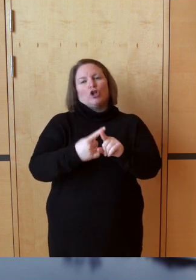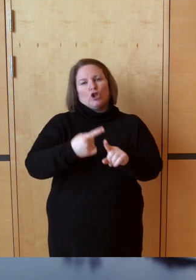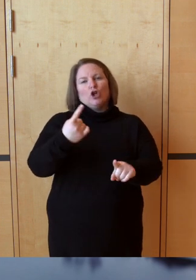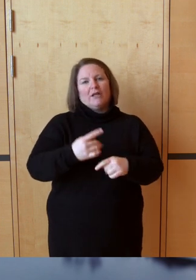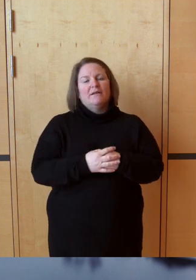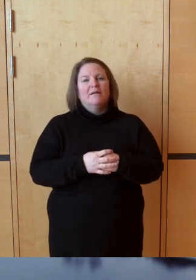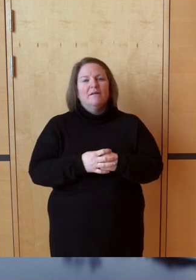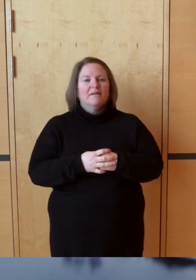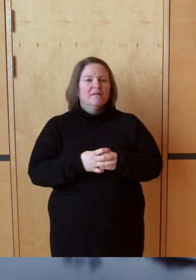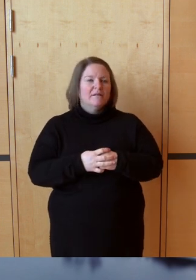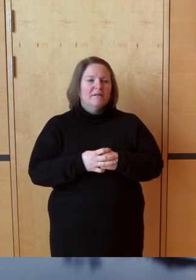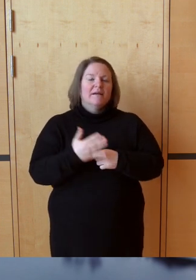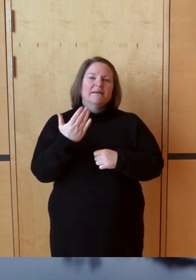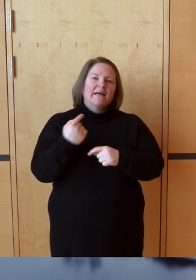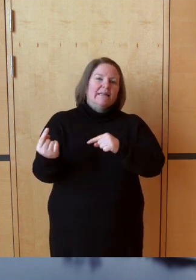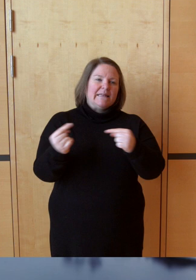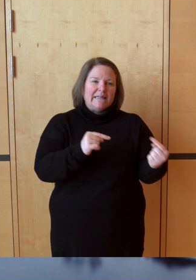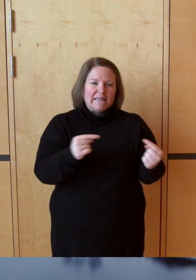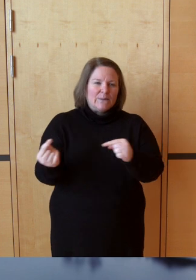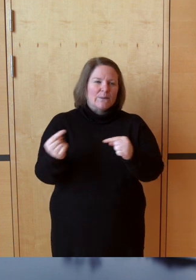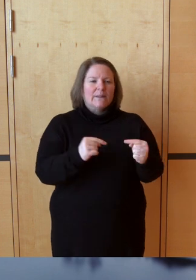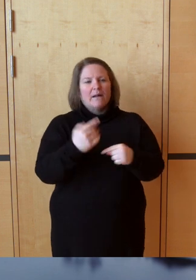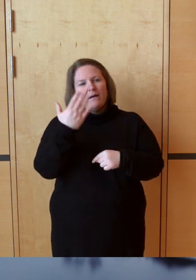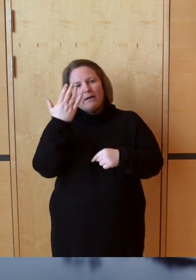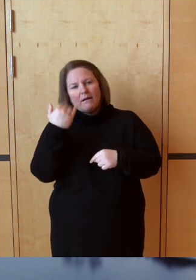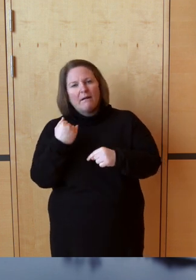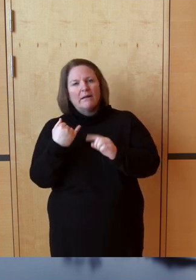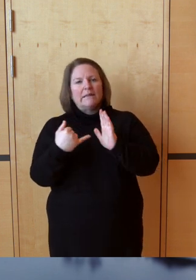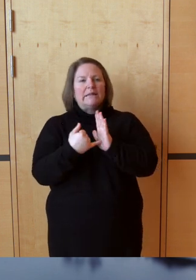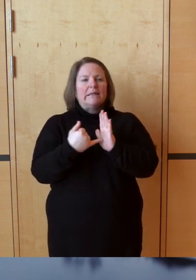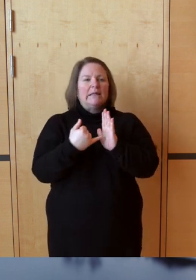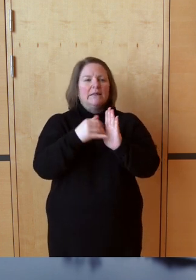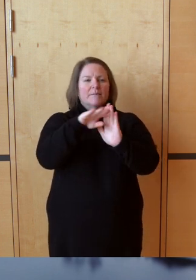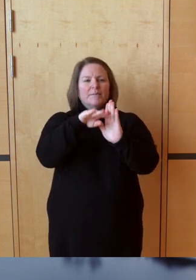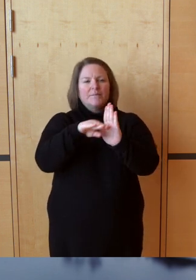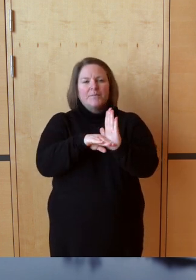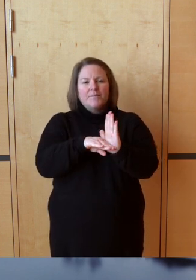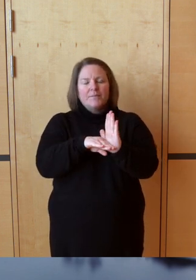Diskuterades redan inrymmas i de föreskrifter som förut